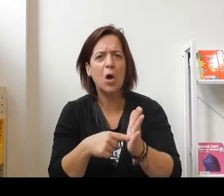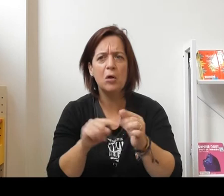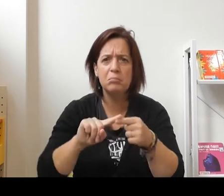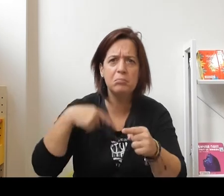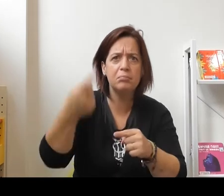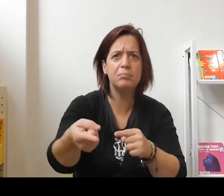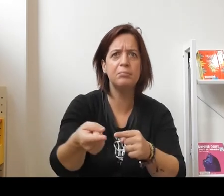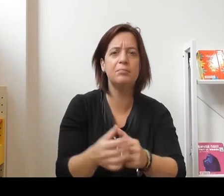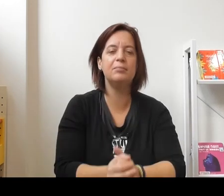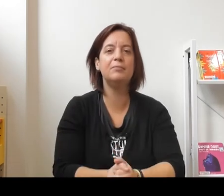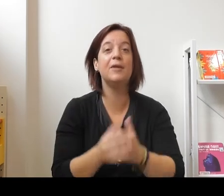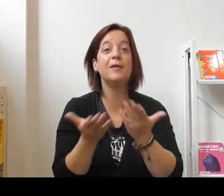Quand ?